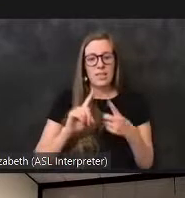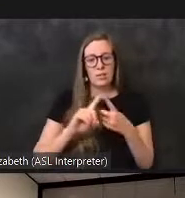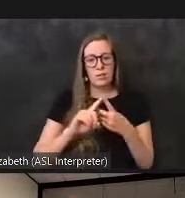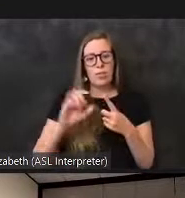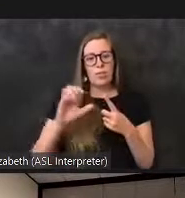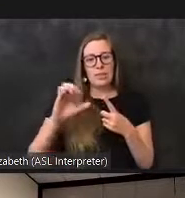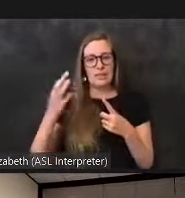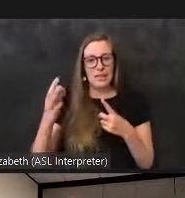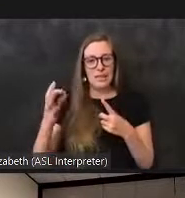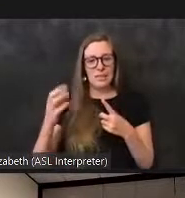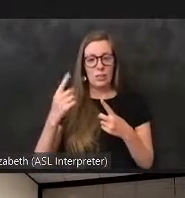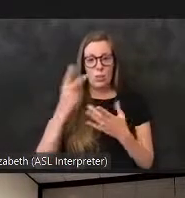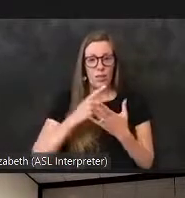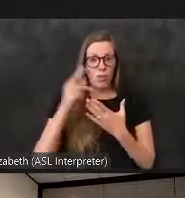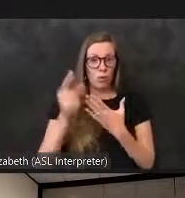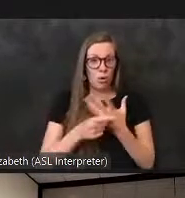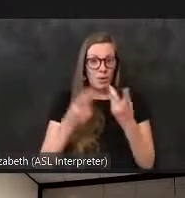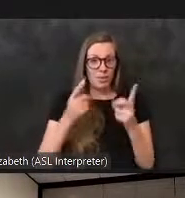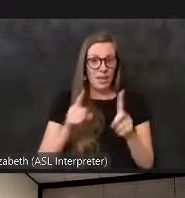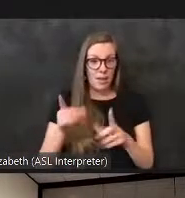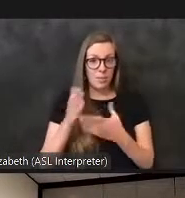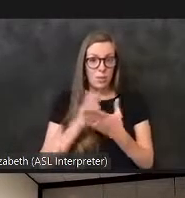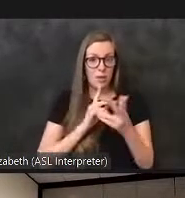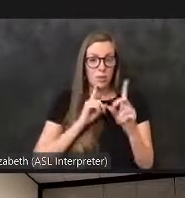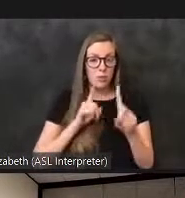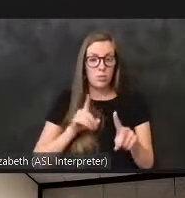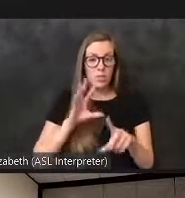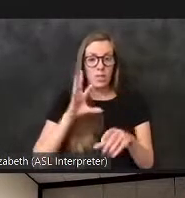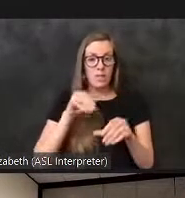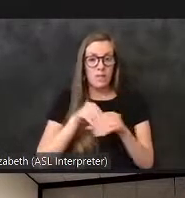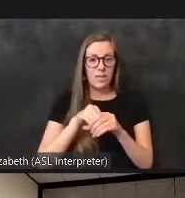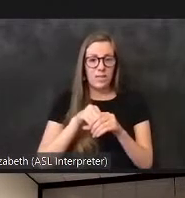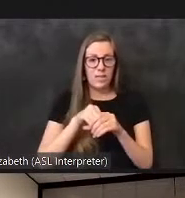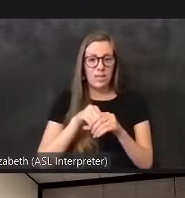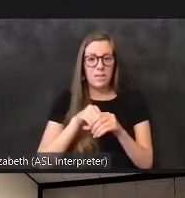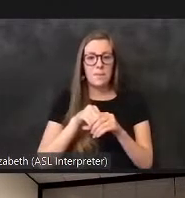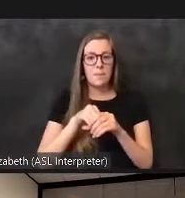de los programas que vino a jugar en parte de nuestra red invertir en cura y el